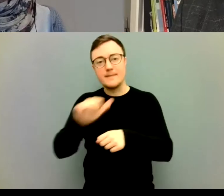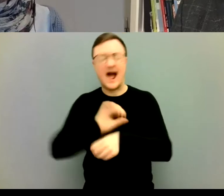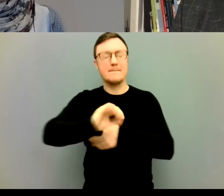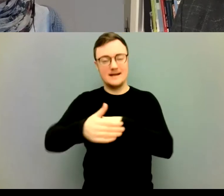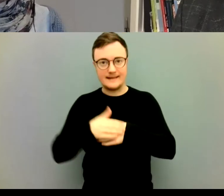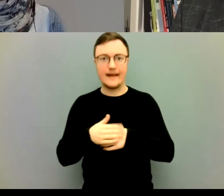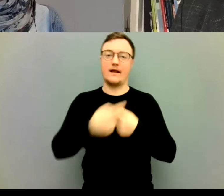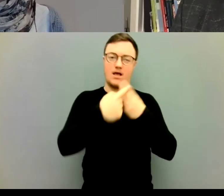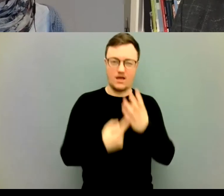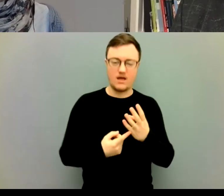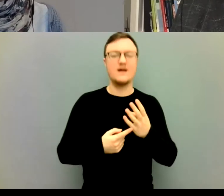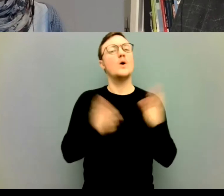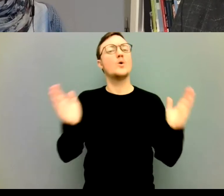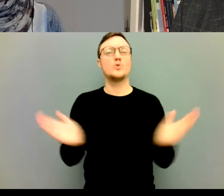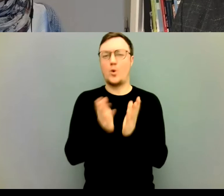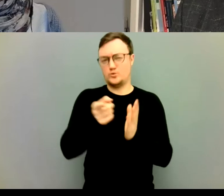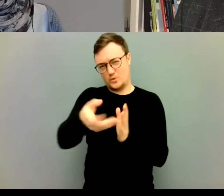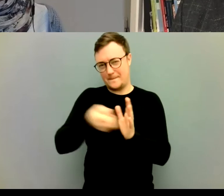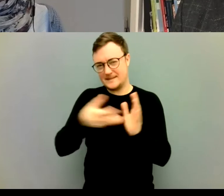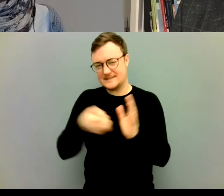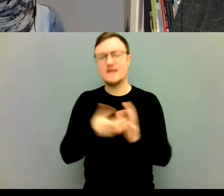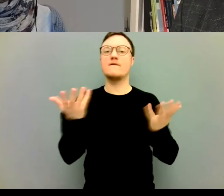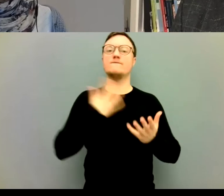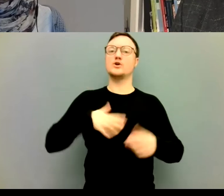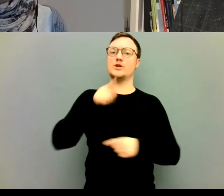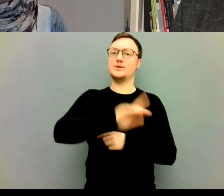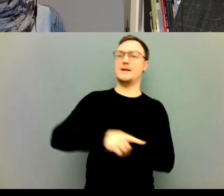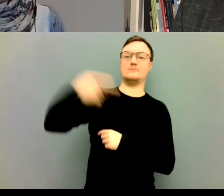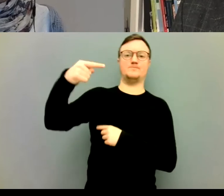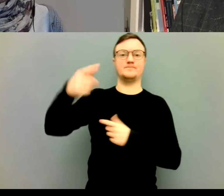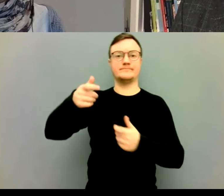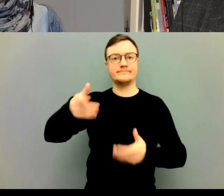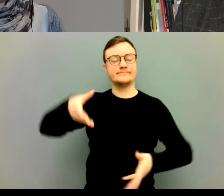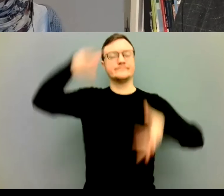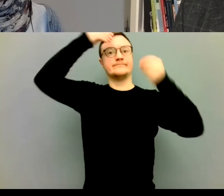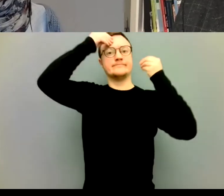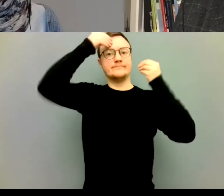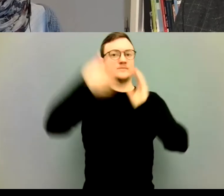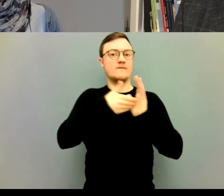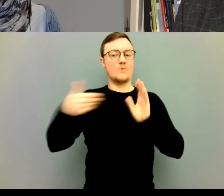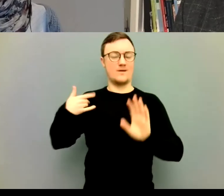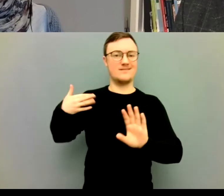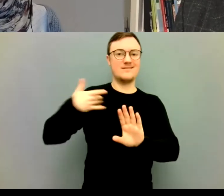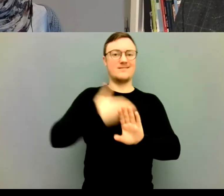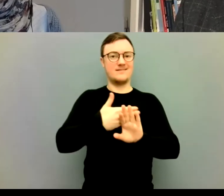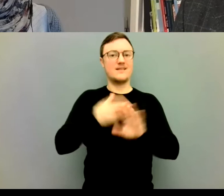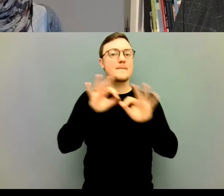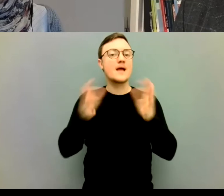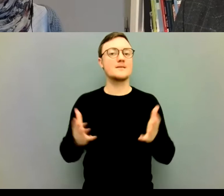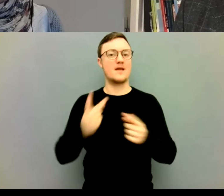Vad skulle du säga är de viktigaste lärdomarna vi kan dra av de två år-